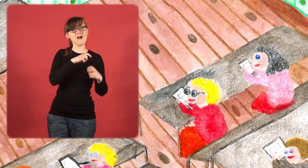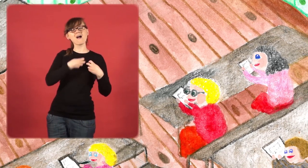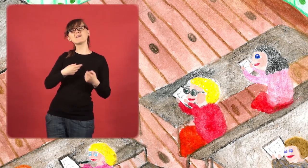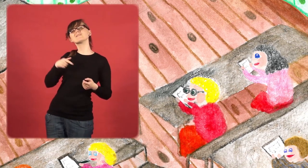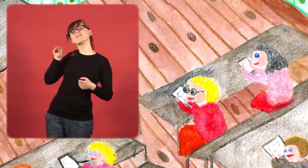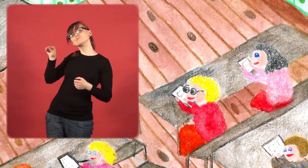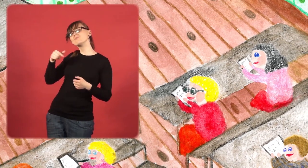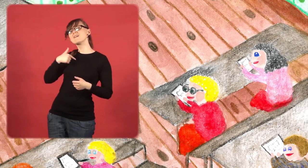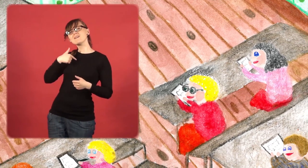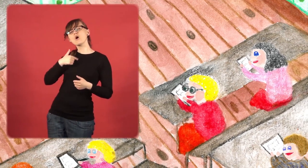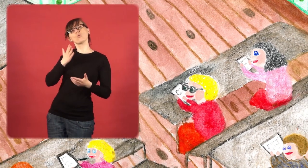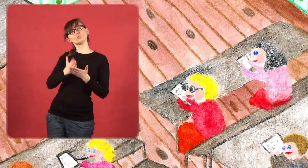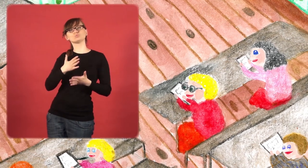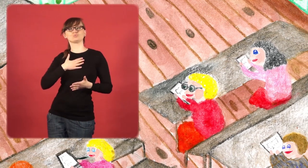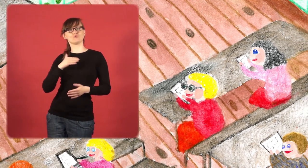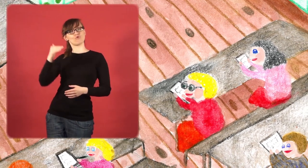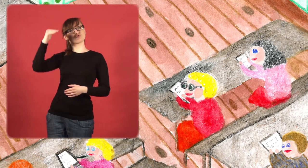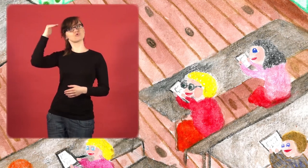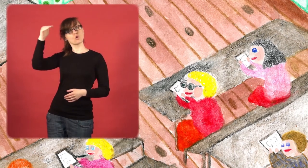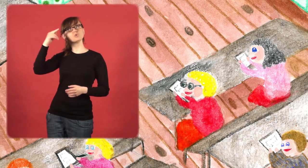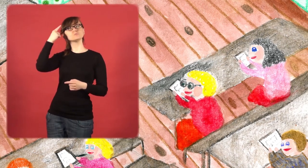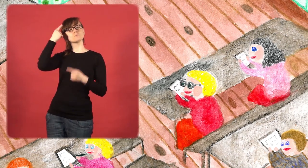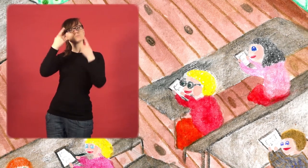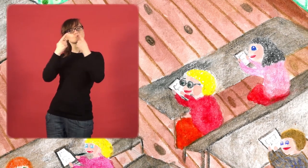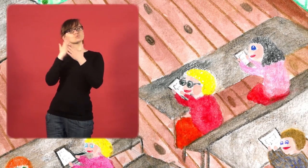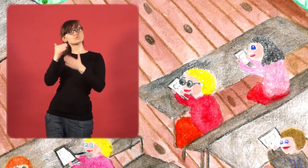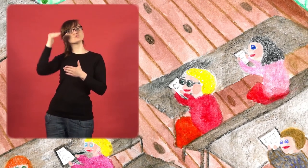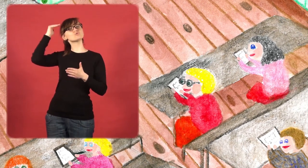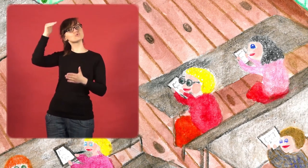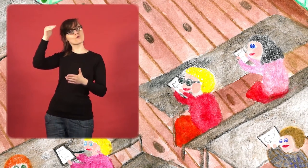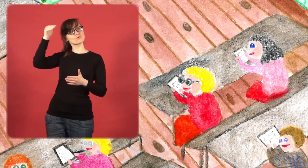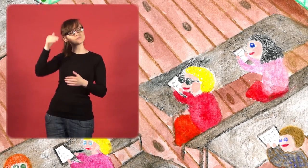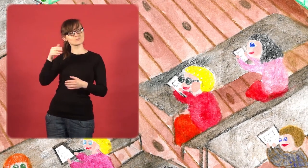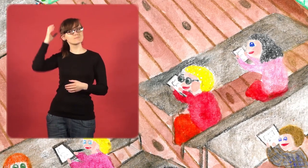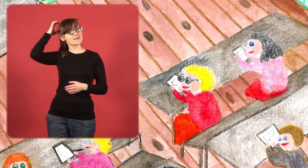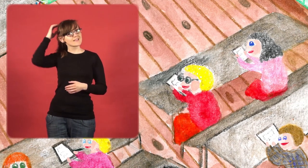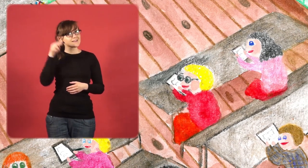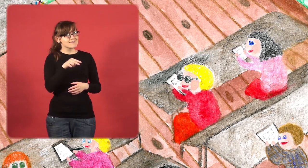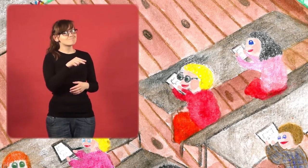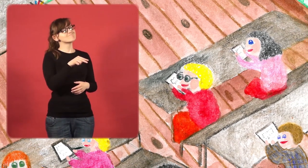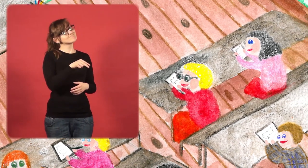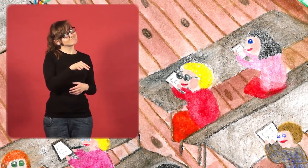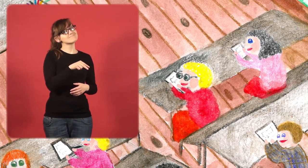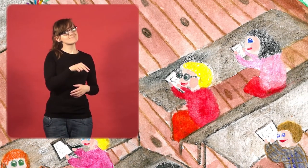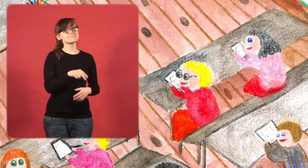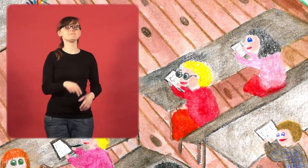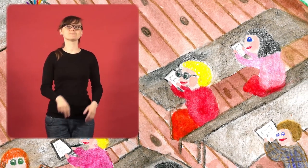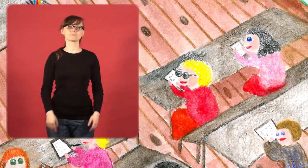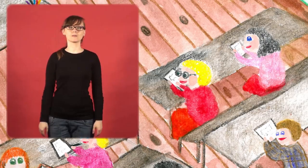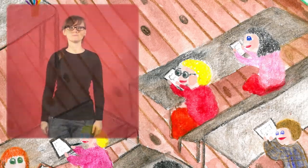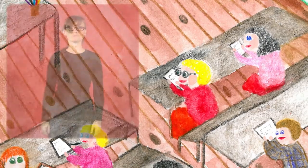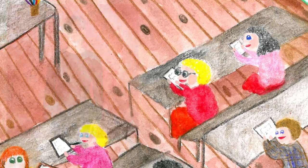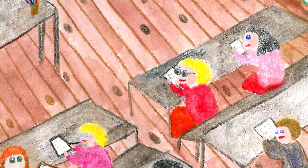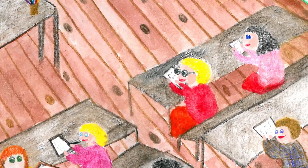Kiedy Maryla zapytała ją dlaczego przestała paplać nieustannie i nie używa już wzniosłych słów, dziewczyna odpowiedziała, że już jest dorosła.